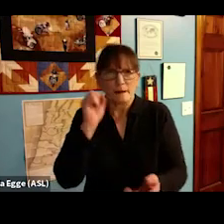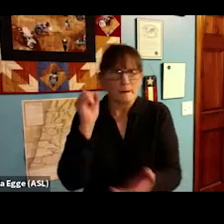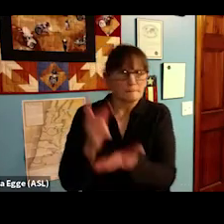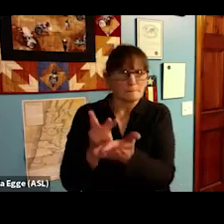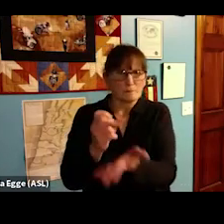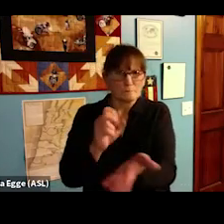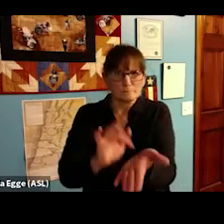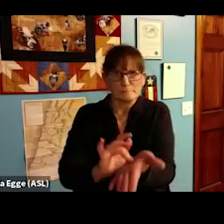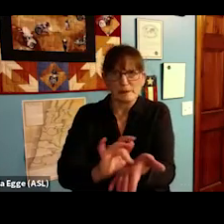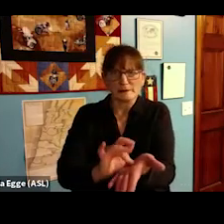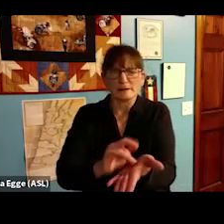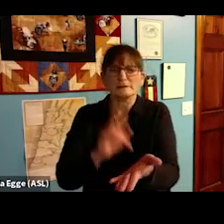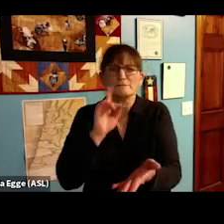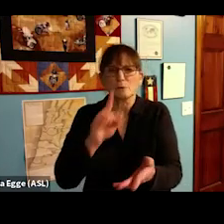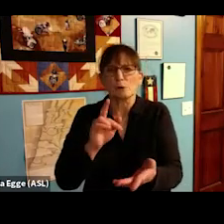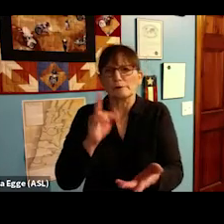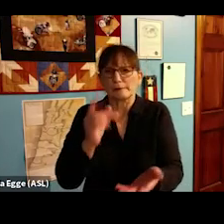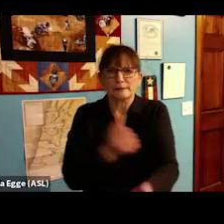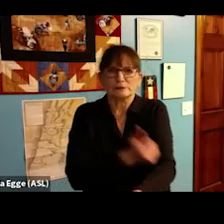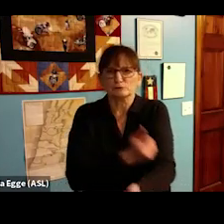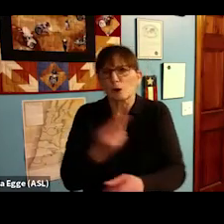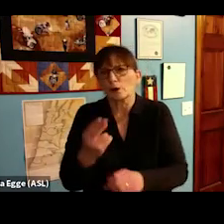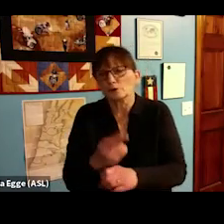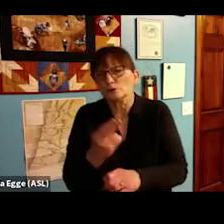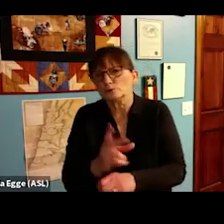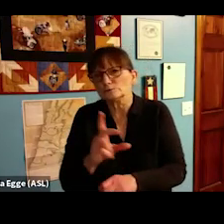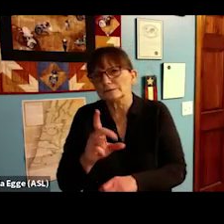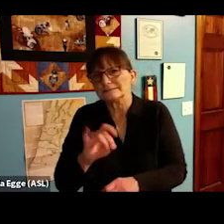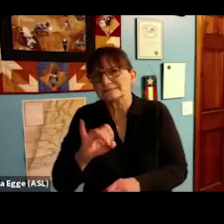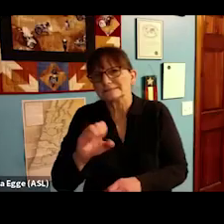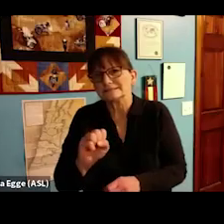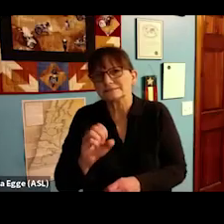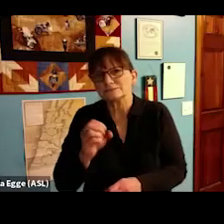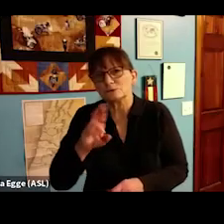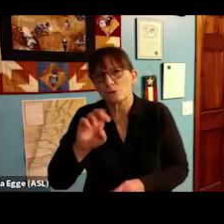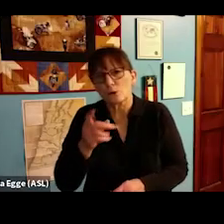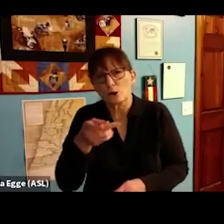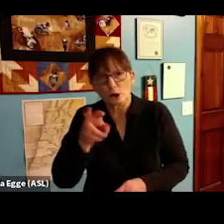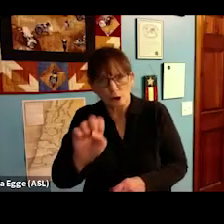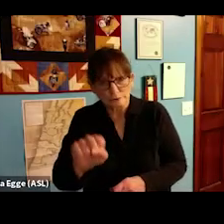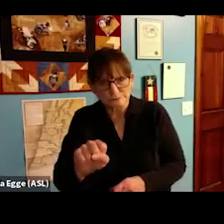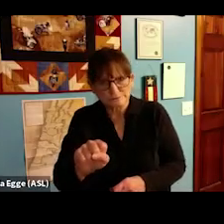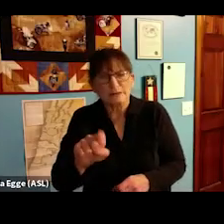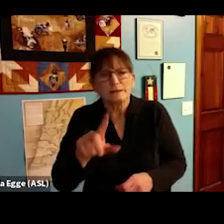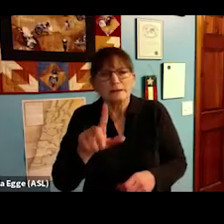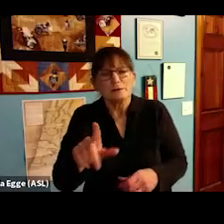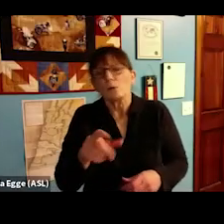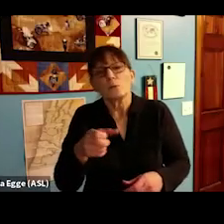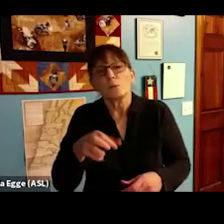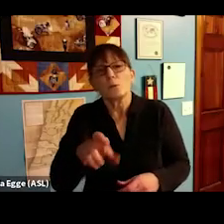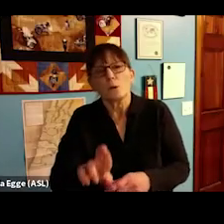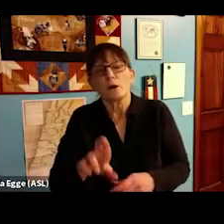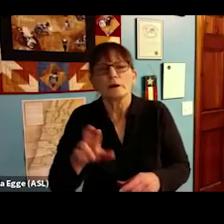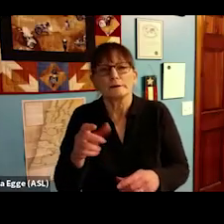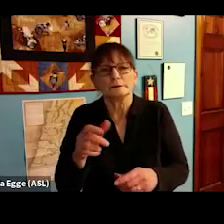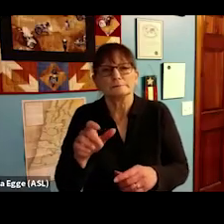de representantes se volvió más generalizado y obligatorio para todos los representantes. El lanzamiento de esto coincidió muy bien con eso.